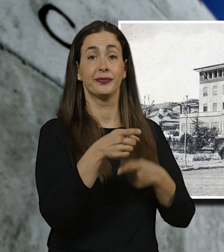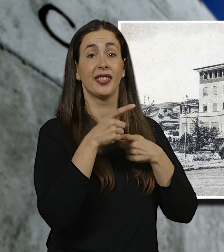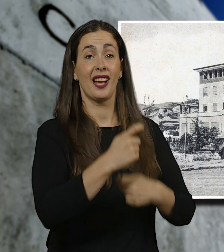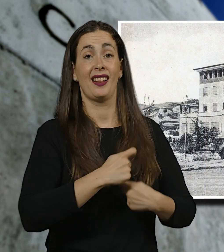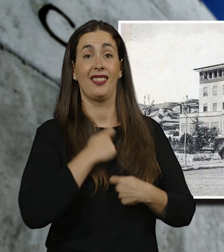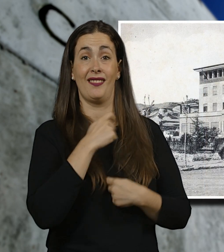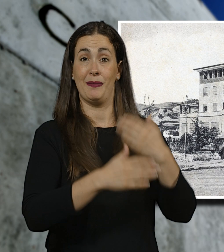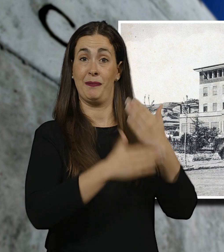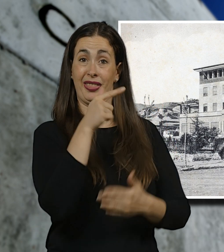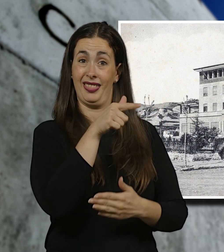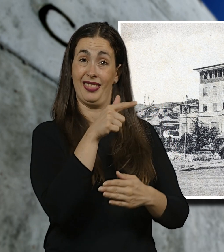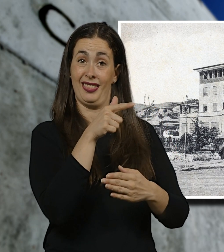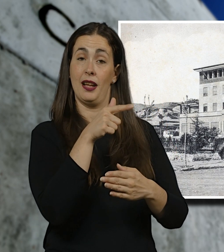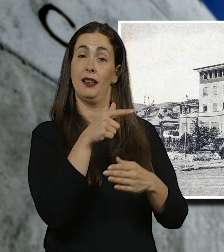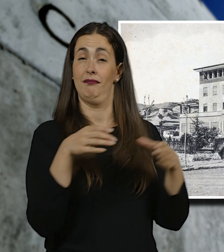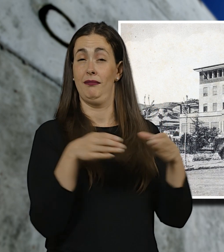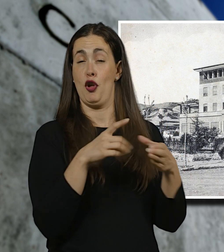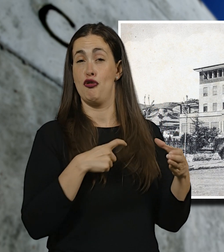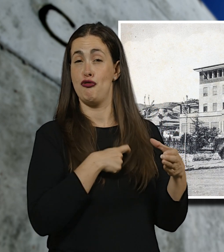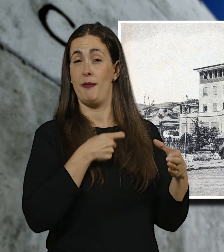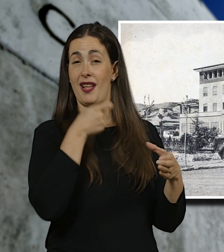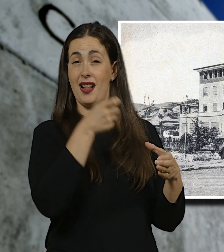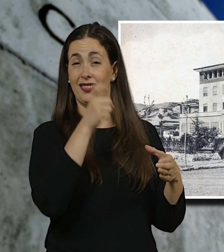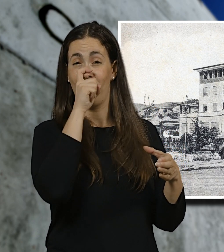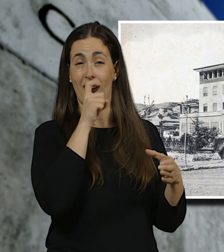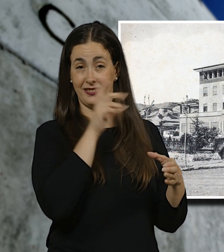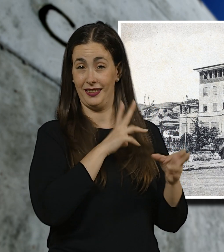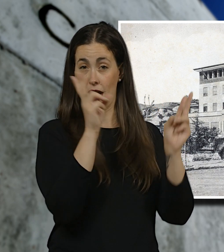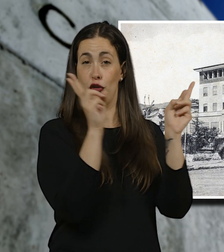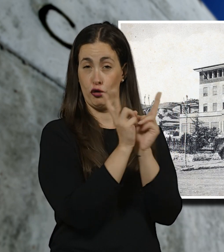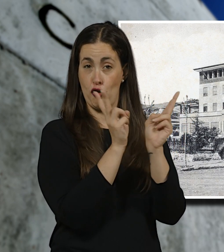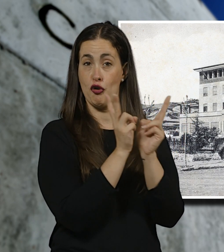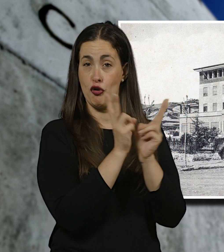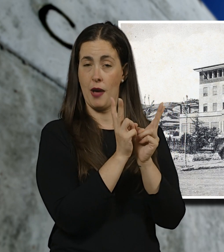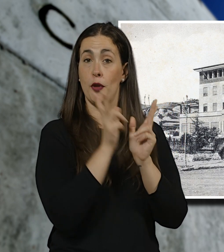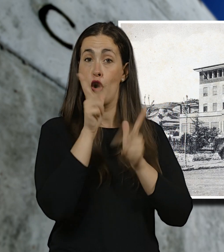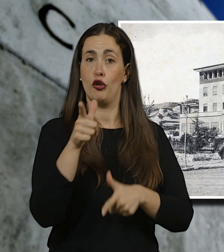A l’inici de la Guerra Civil, el Comitè Antifeixista de Tona confiscà l’hotel